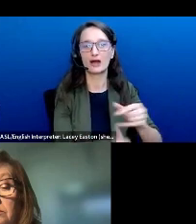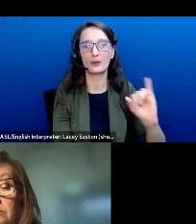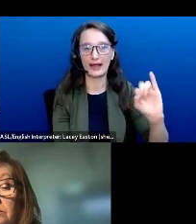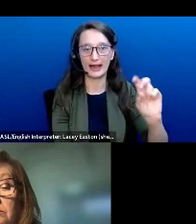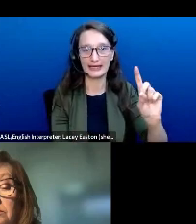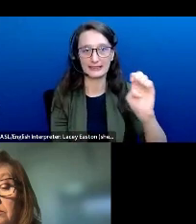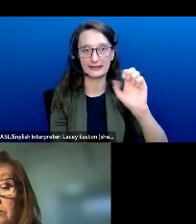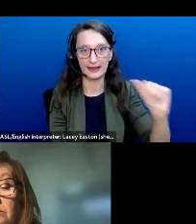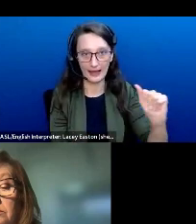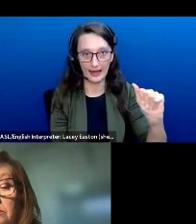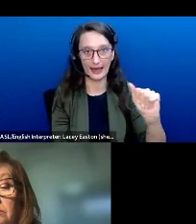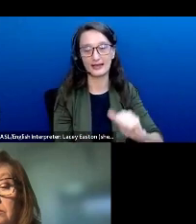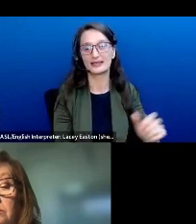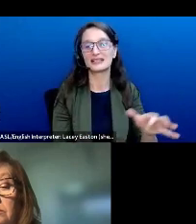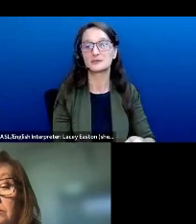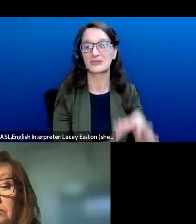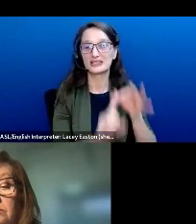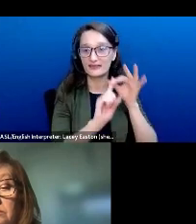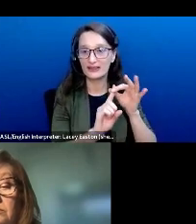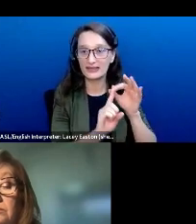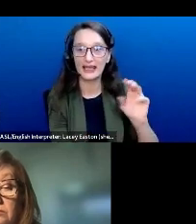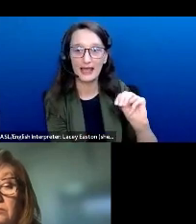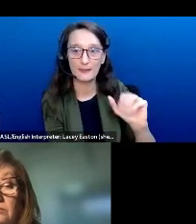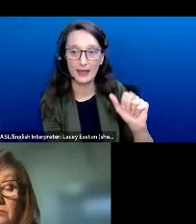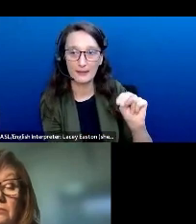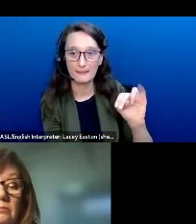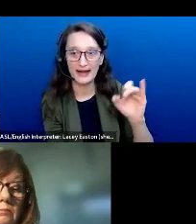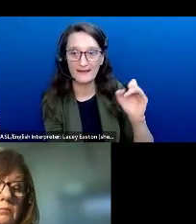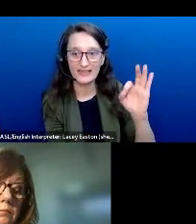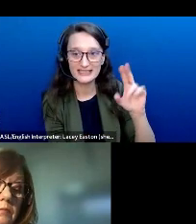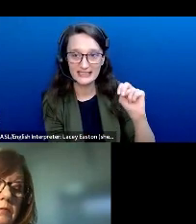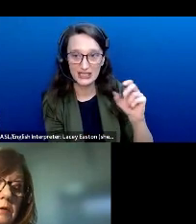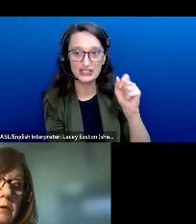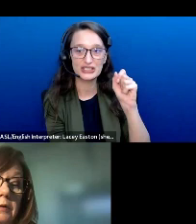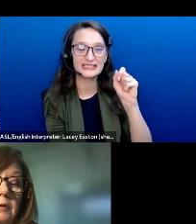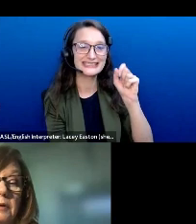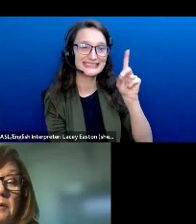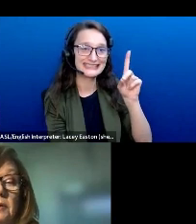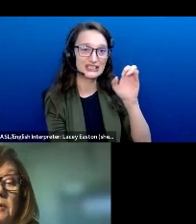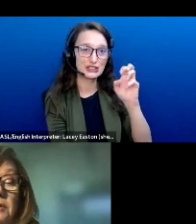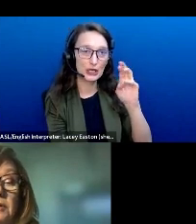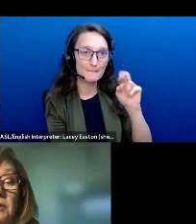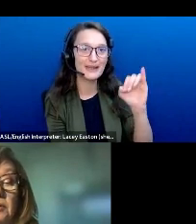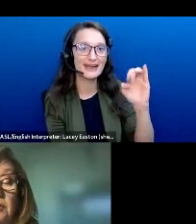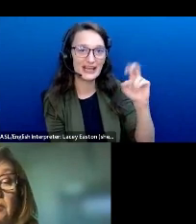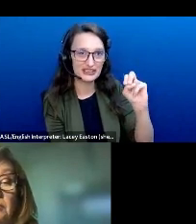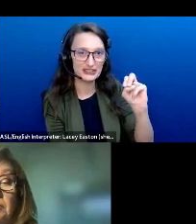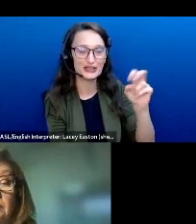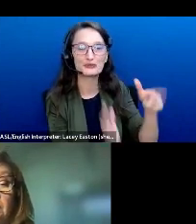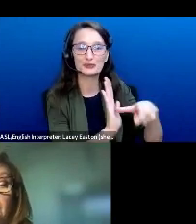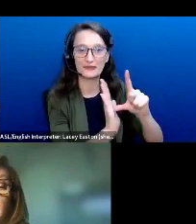revisión de determinación de manifestación. Hablaremos de eso en la siguiente diapositiva.